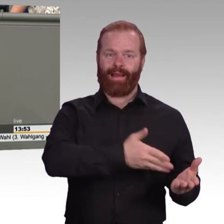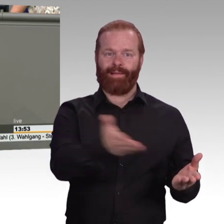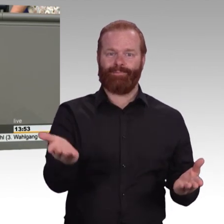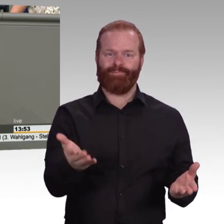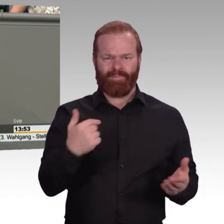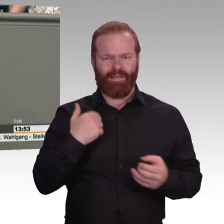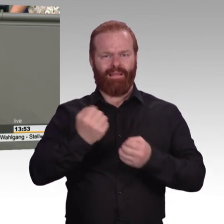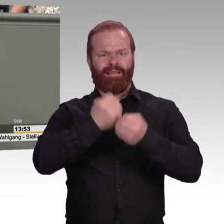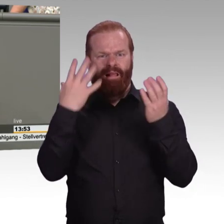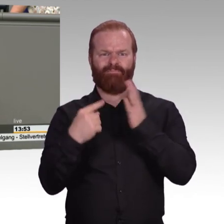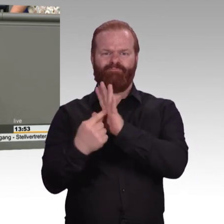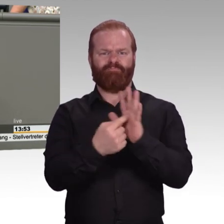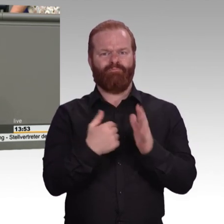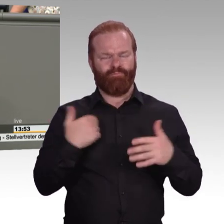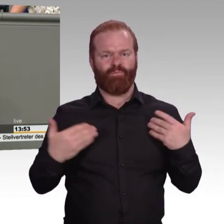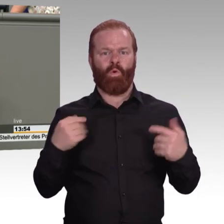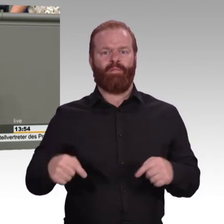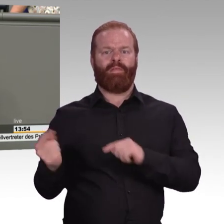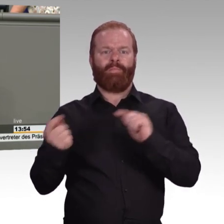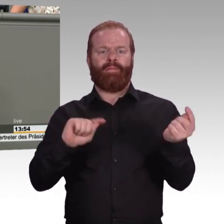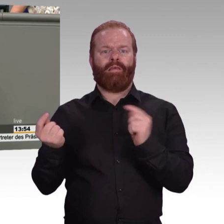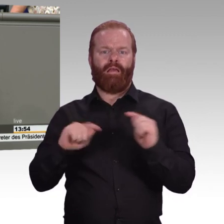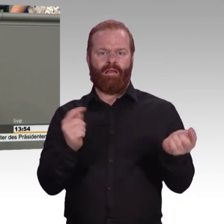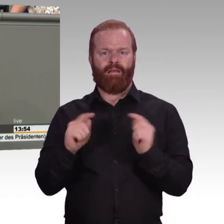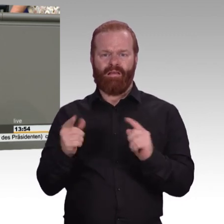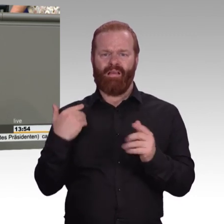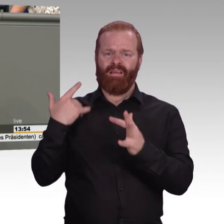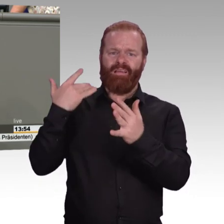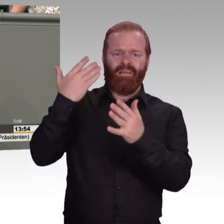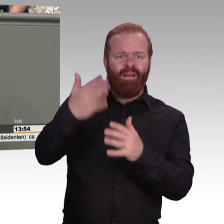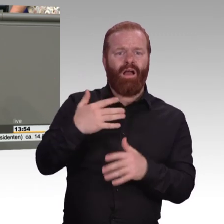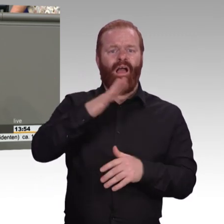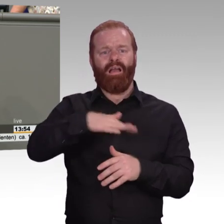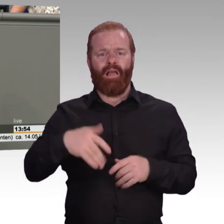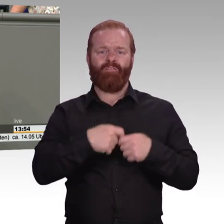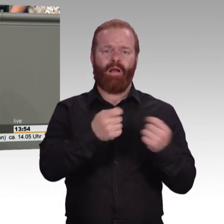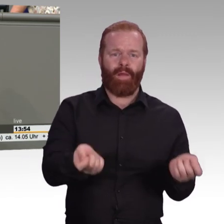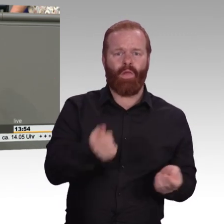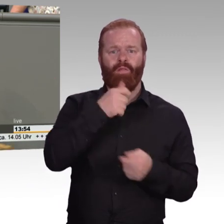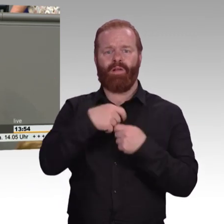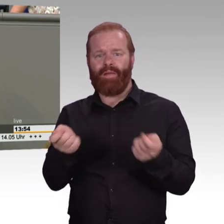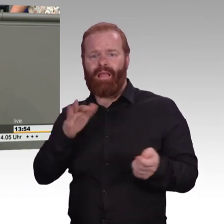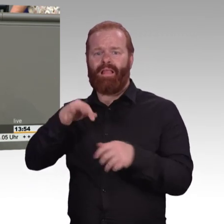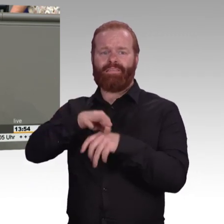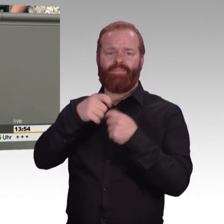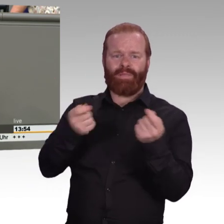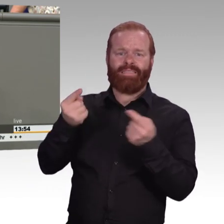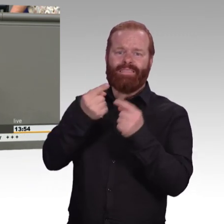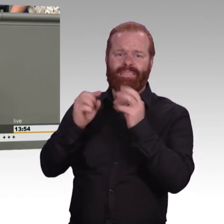sich hier den Ruck geben und mit uns zusammen Ja sagen! Die Bund-Länder-Arbeitsgruppe arbeitet und wird uns hoffentlich in diesem Jahr